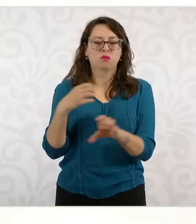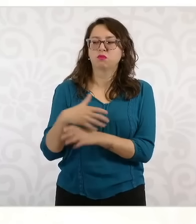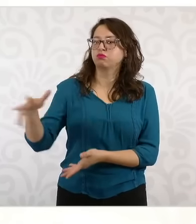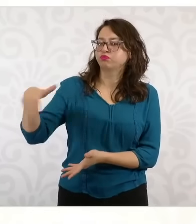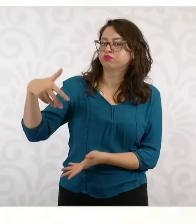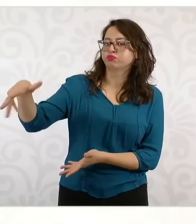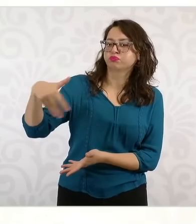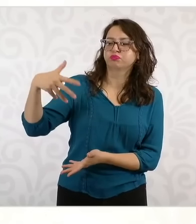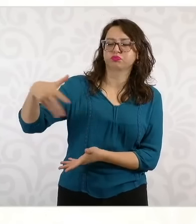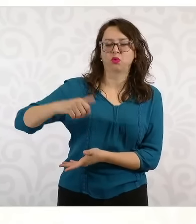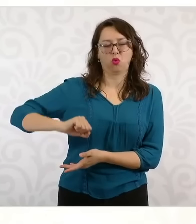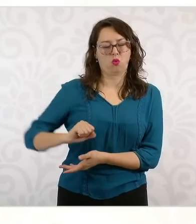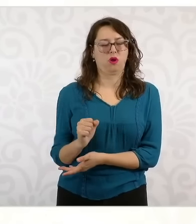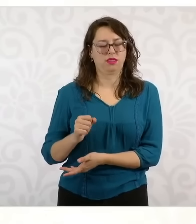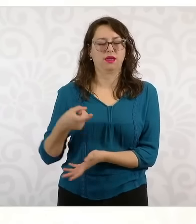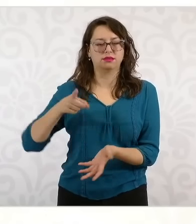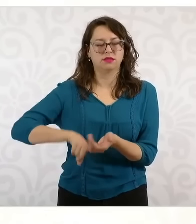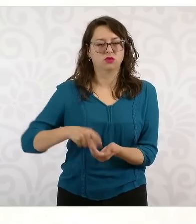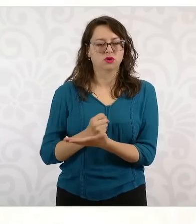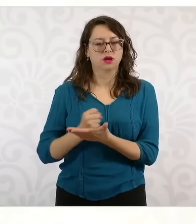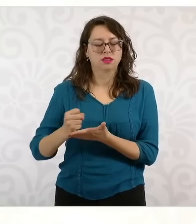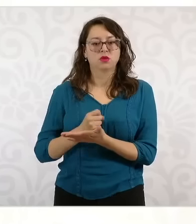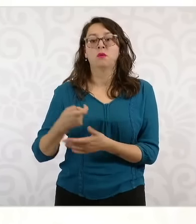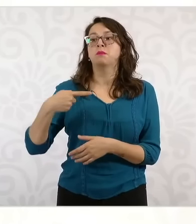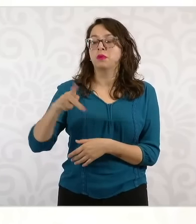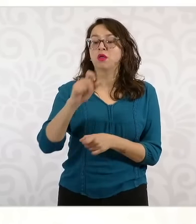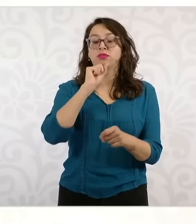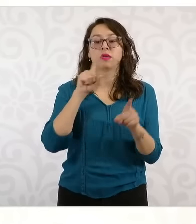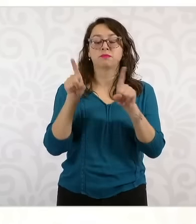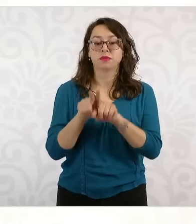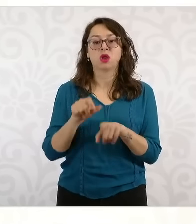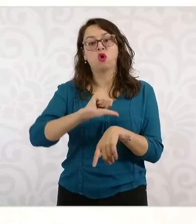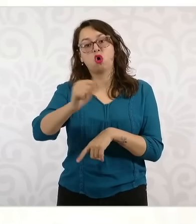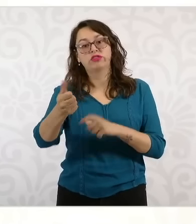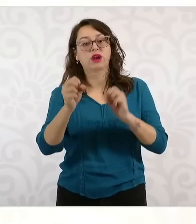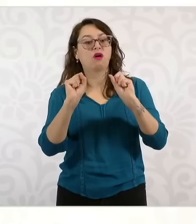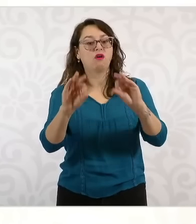de acopio de la propia financiera, pero también habilitamos algunas que teníamos oficinas de